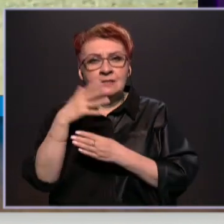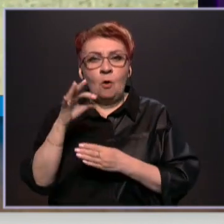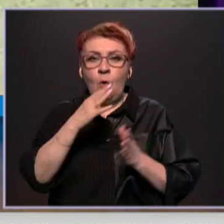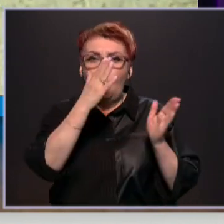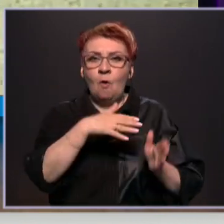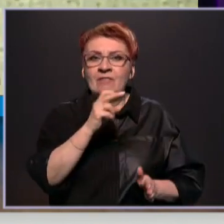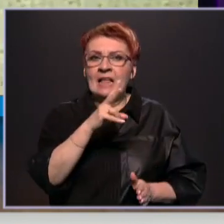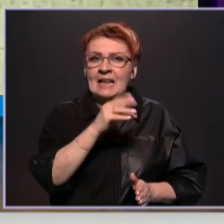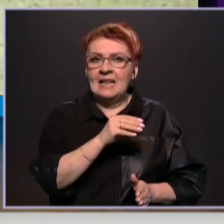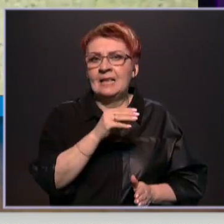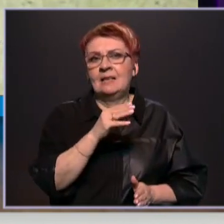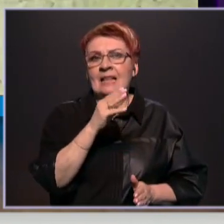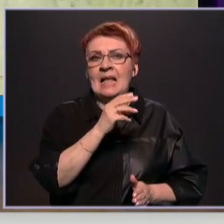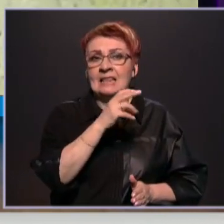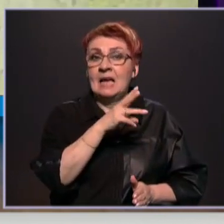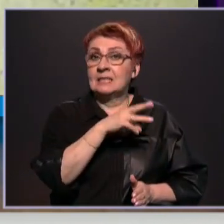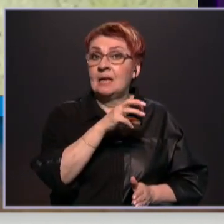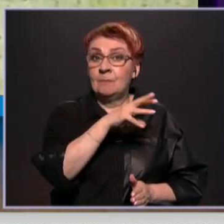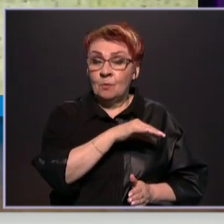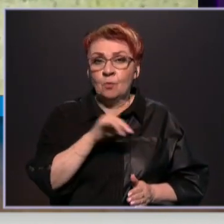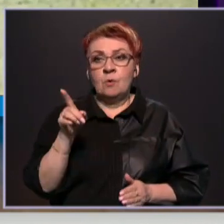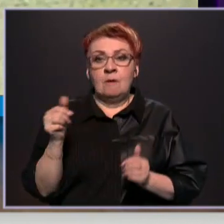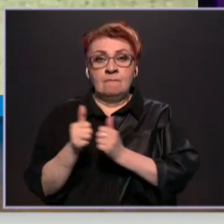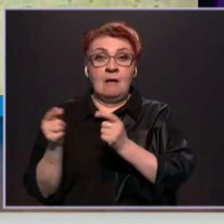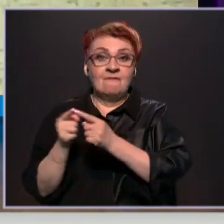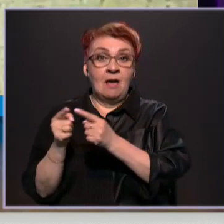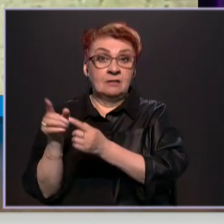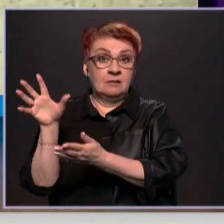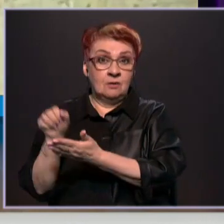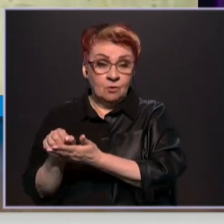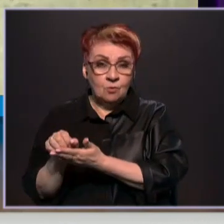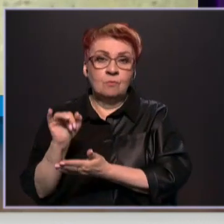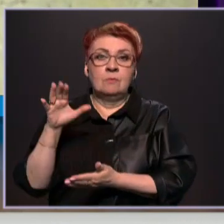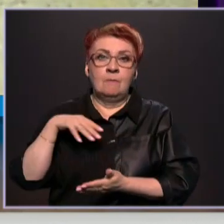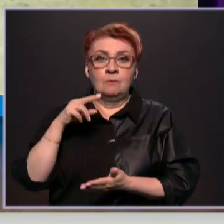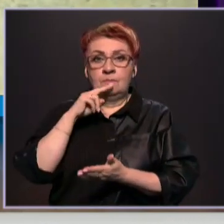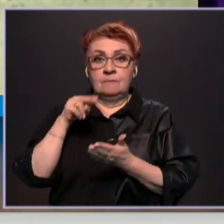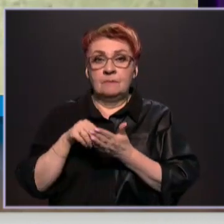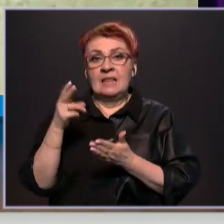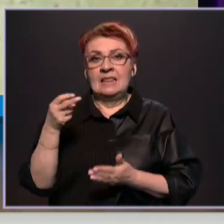Купил машину снял квартиру неподалеку этого дома 2 апреля в санкт-петербурге дарит репова принесла